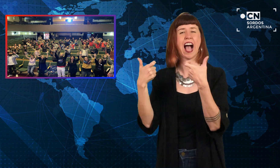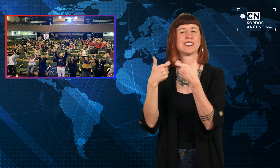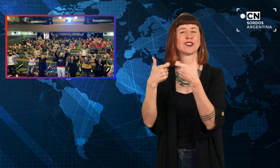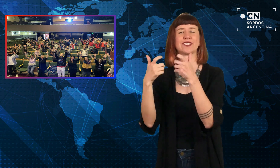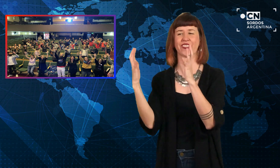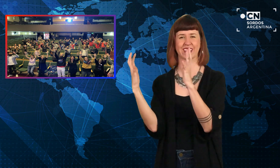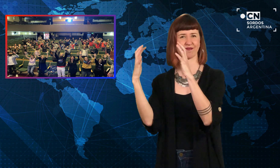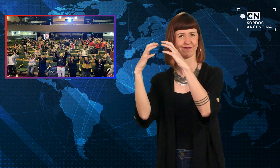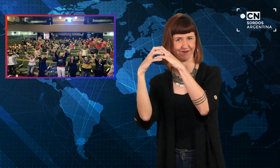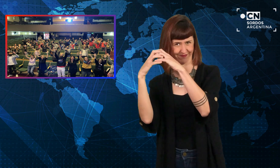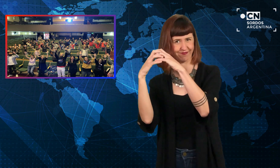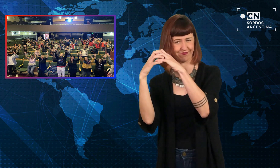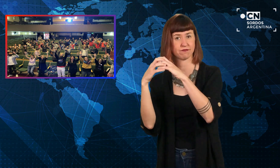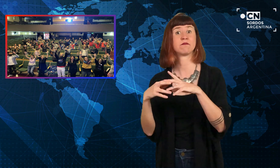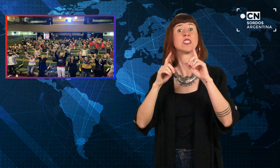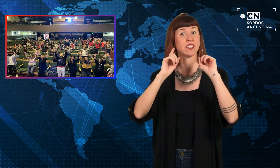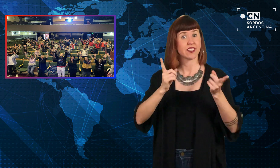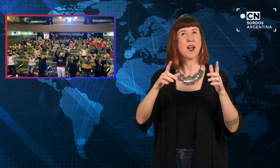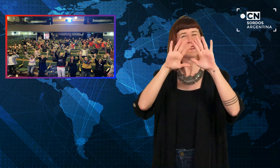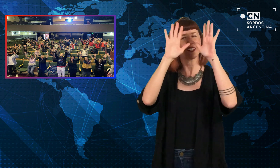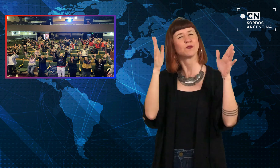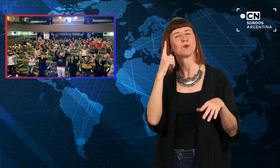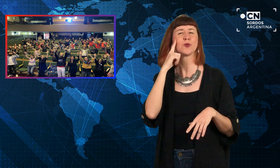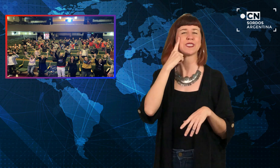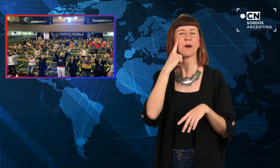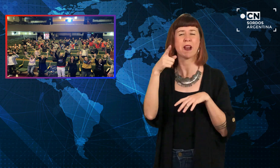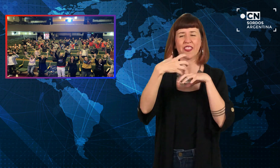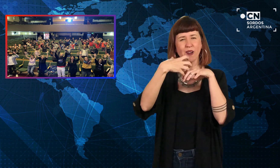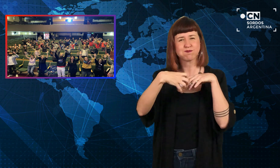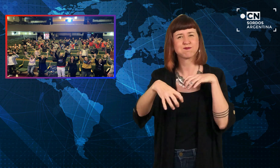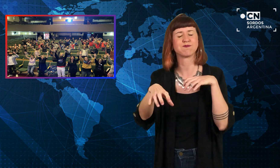para la equidad de género, junto a las secretarías